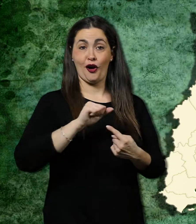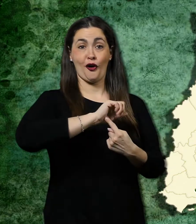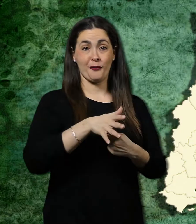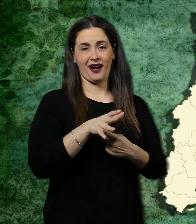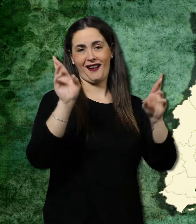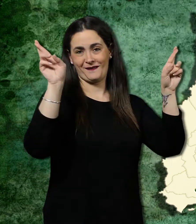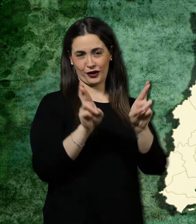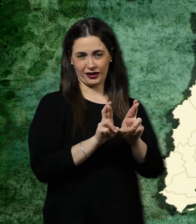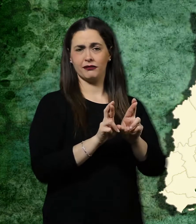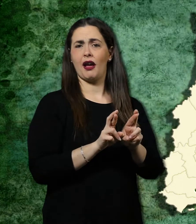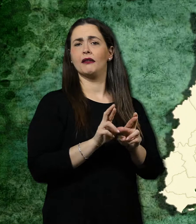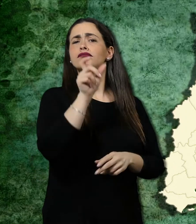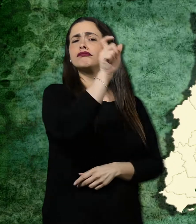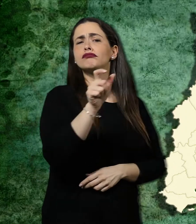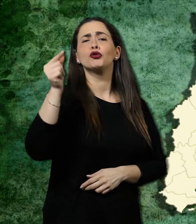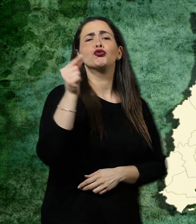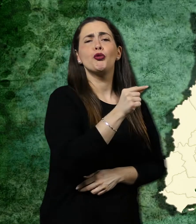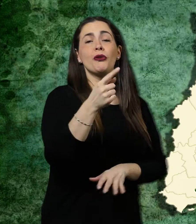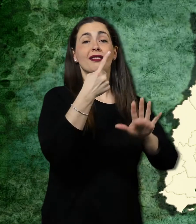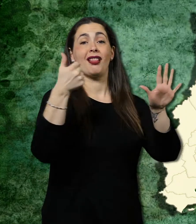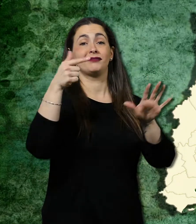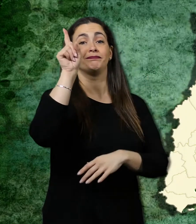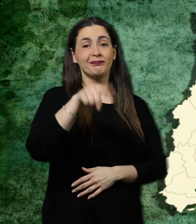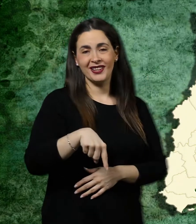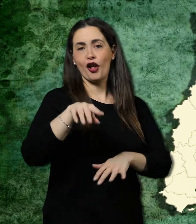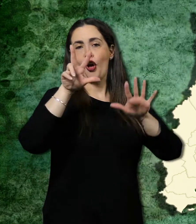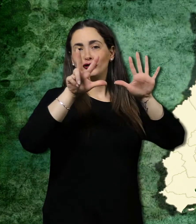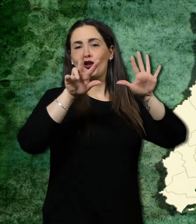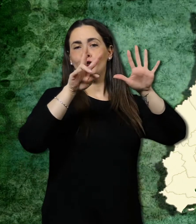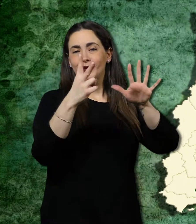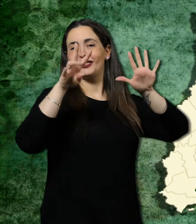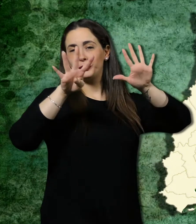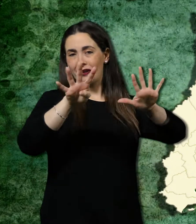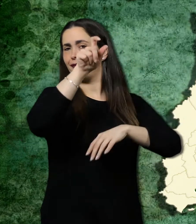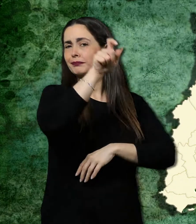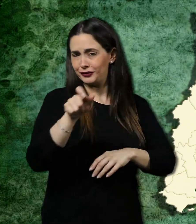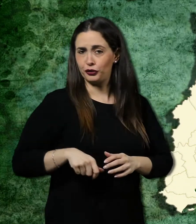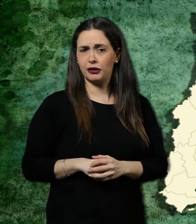Comarca: Vallès Oriental. Població: 16.829 habitants.